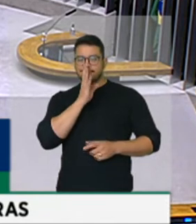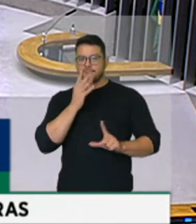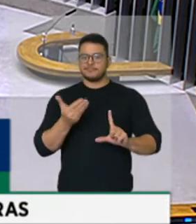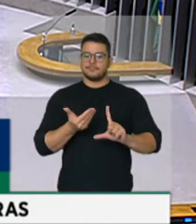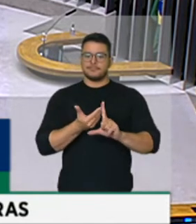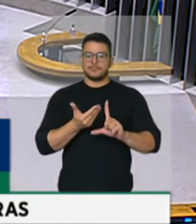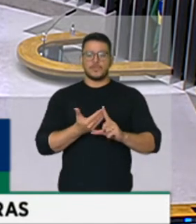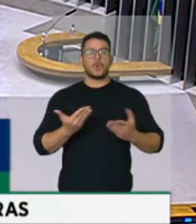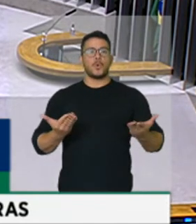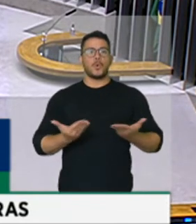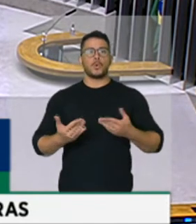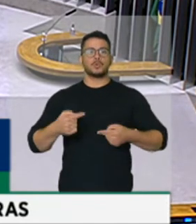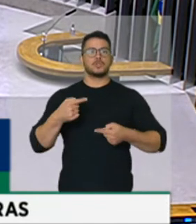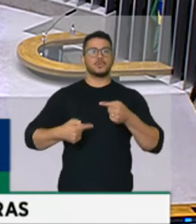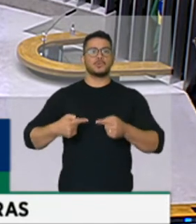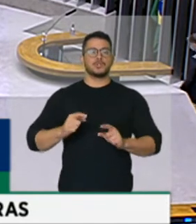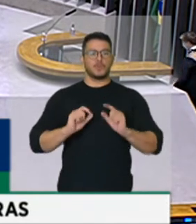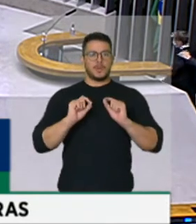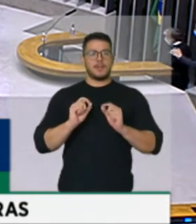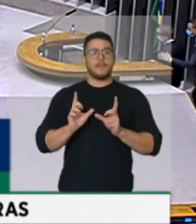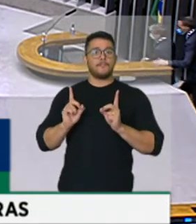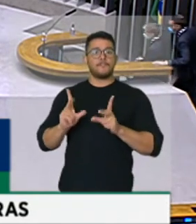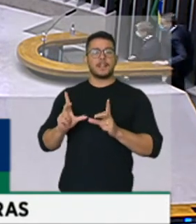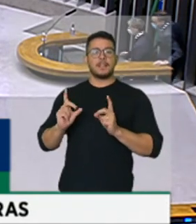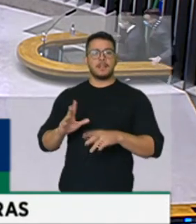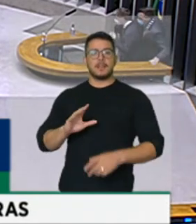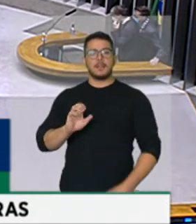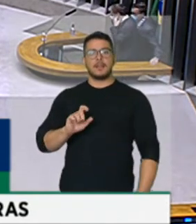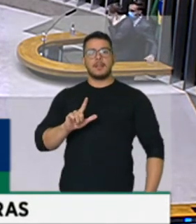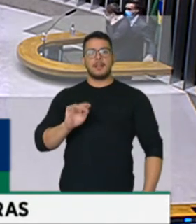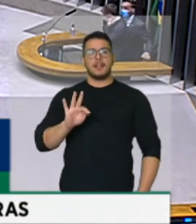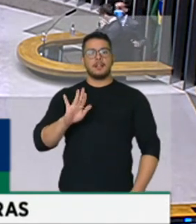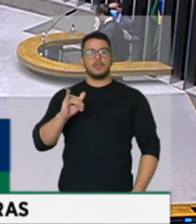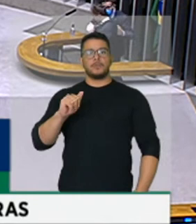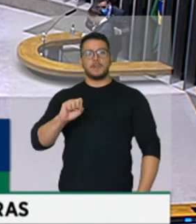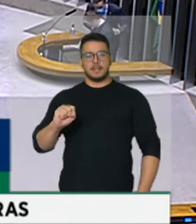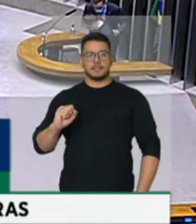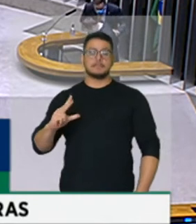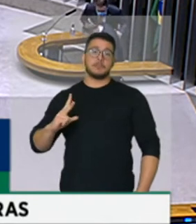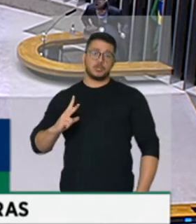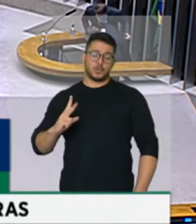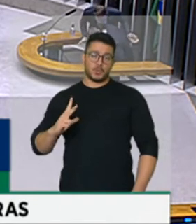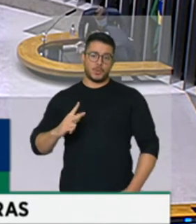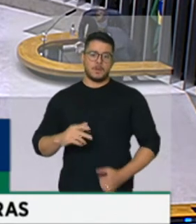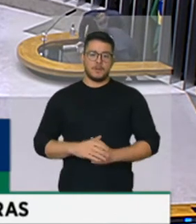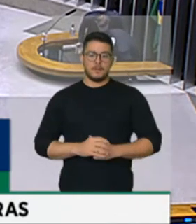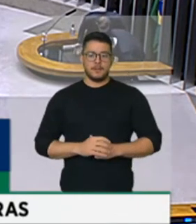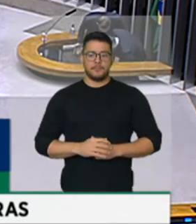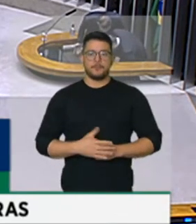RIA. -- [CARLOS OLIVEIRA]: VOCÊ QUE QUE ESTÁ NOS ACOMPANHANDO PELA TV CÂMARA, RÁDIO CÂMARA E PELA